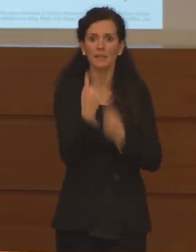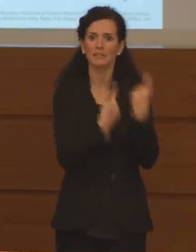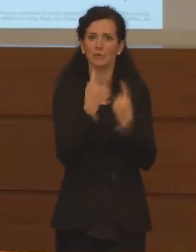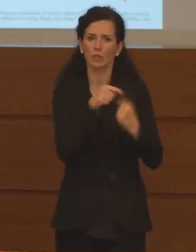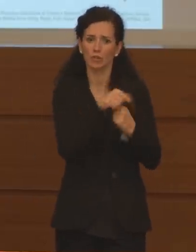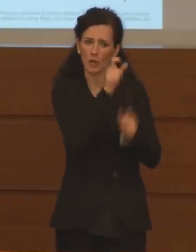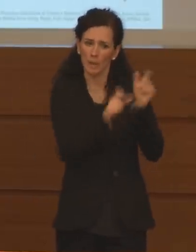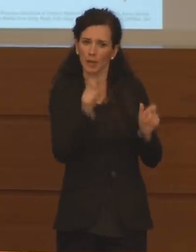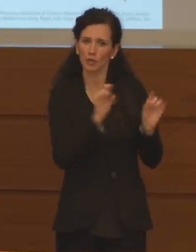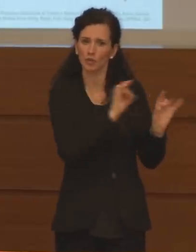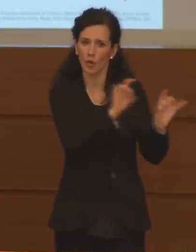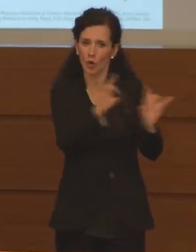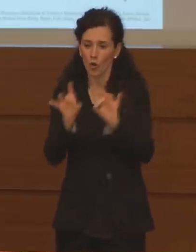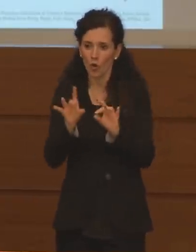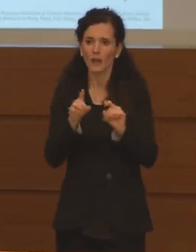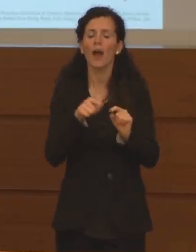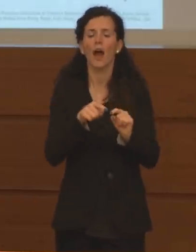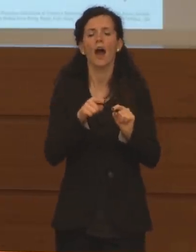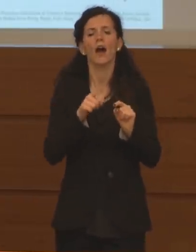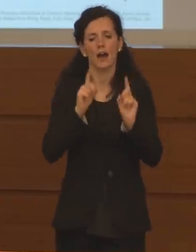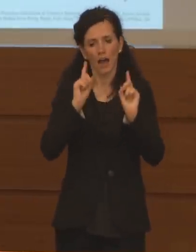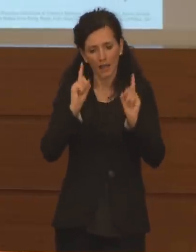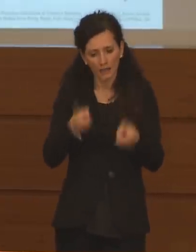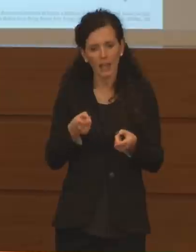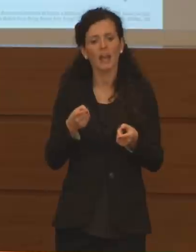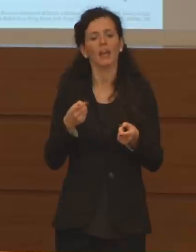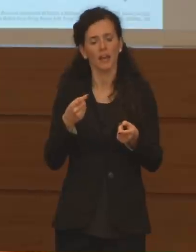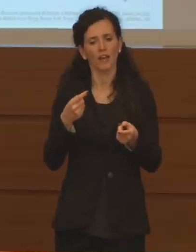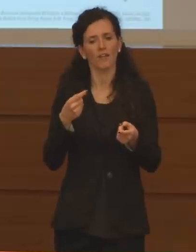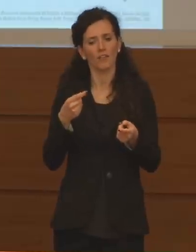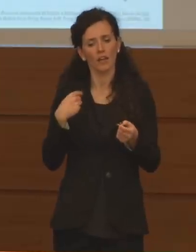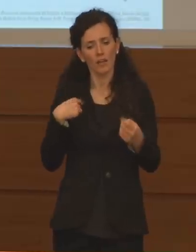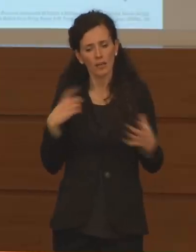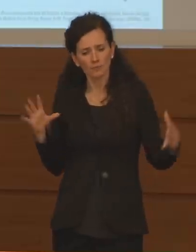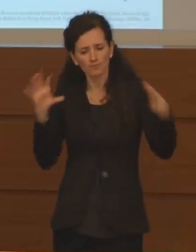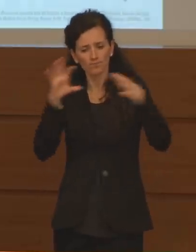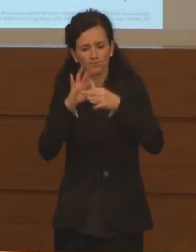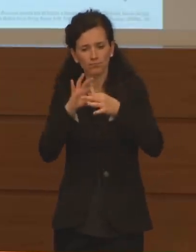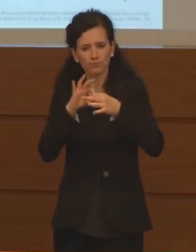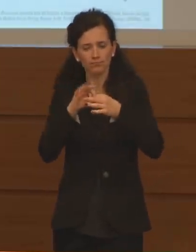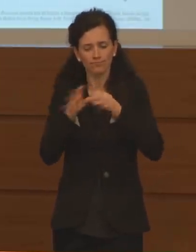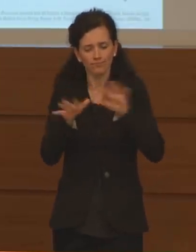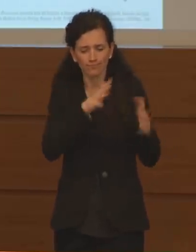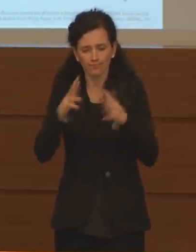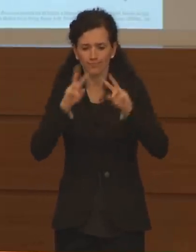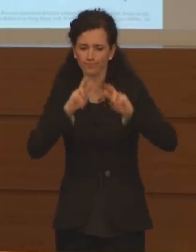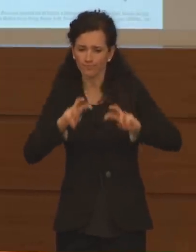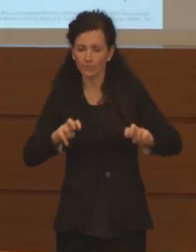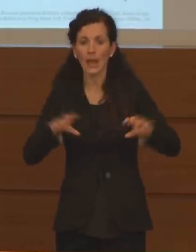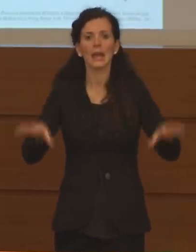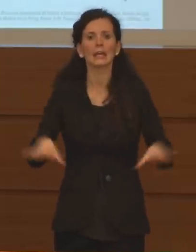ufficiali, confermati, risalgono all'inizio del mese di febbraio ma